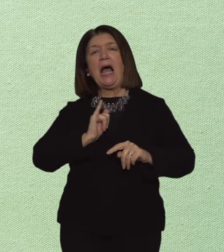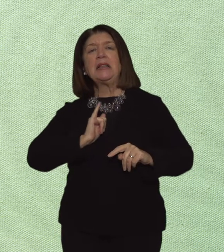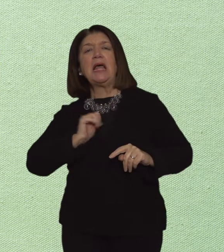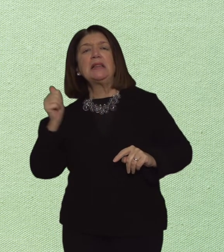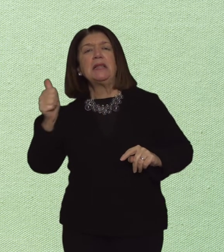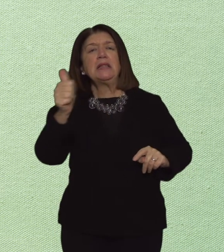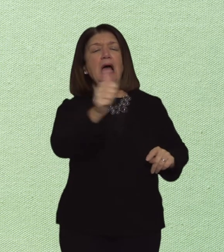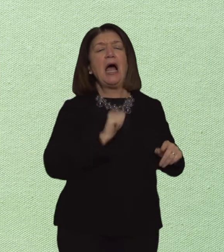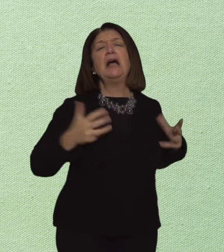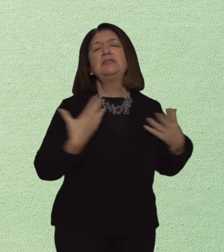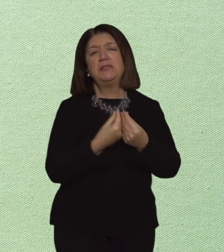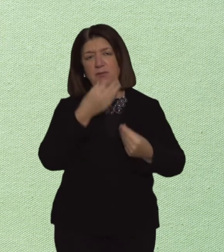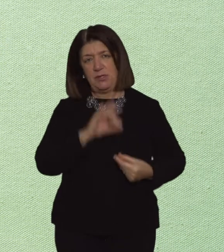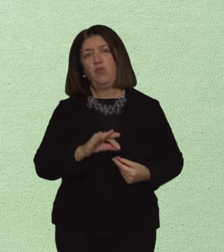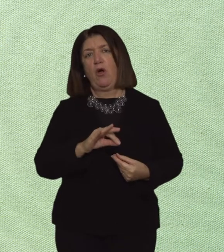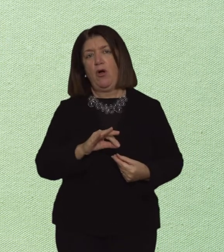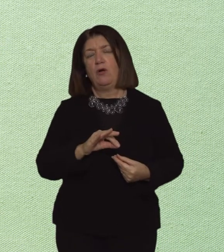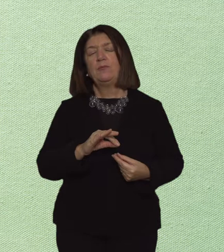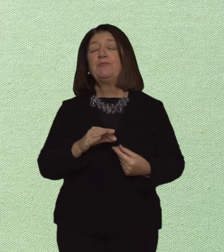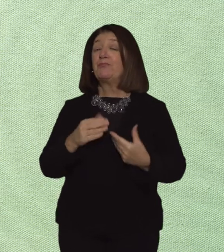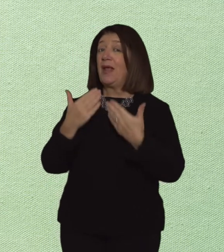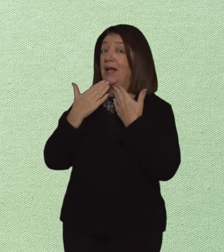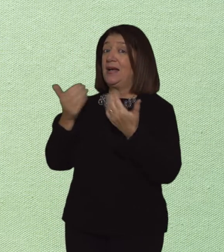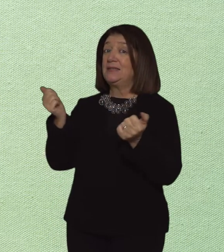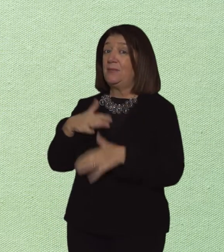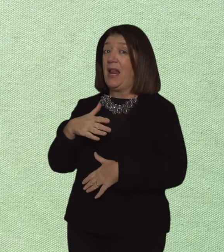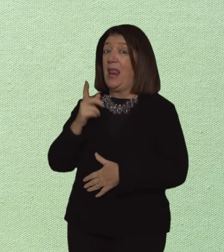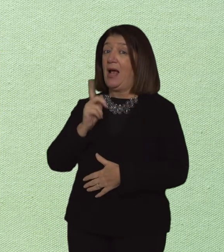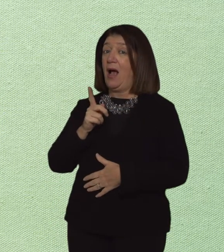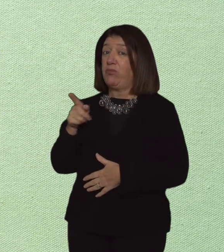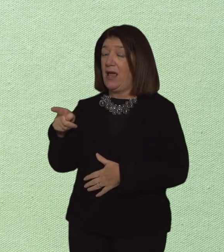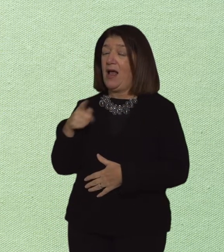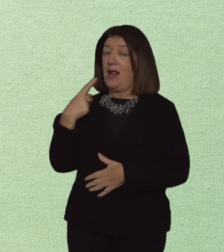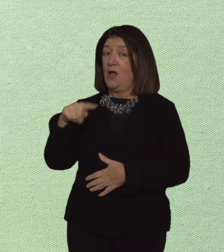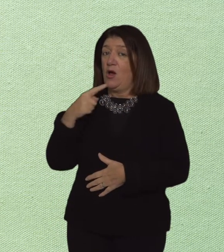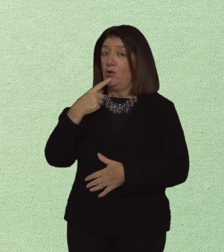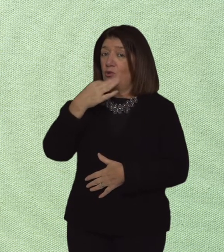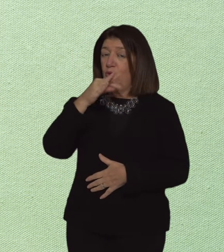Grazie mille Gabriele per questa tua introduzione, quello che però non ho voluto anticipare neanche